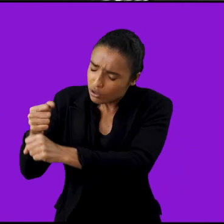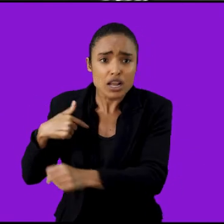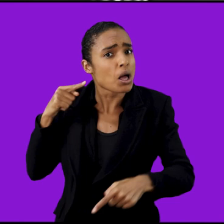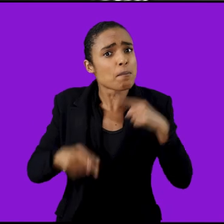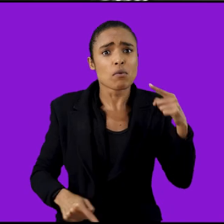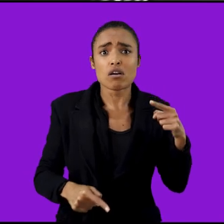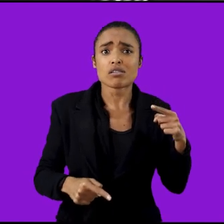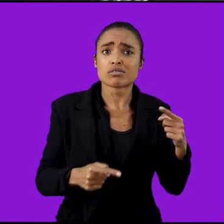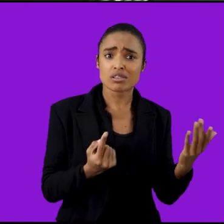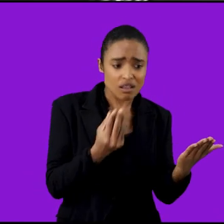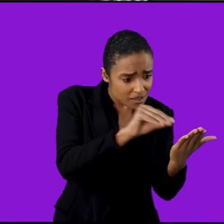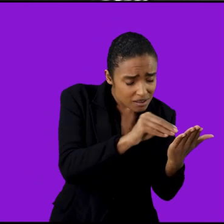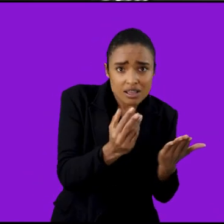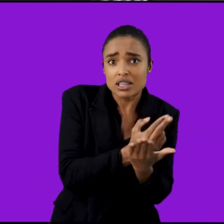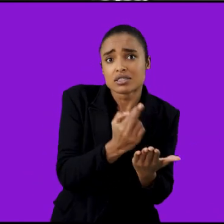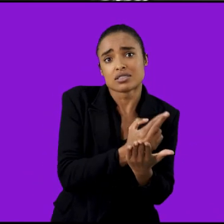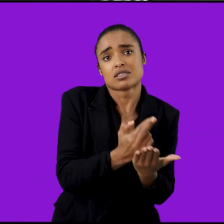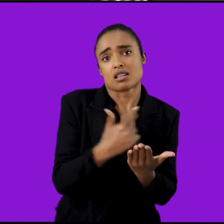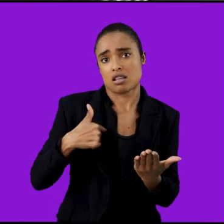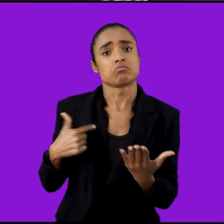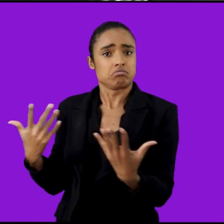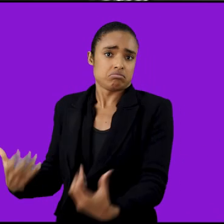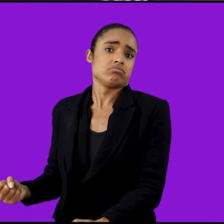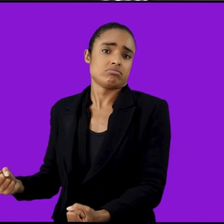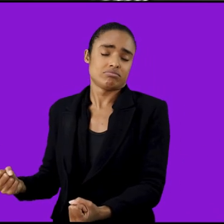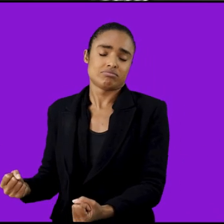desse lugar? Gente, eu mereço tá nesse lugar”, entendeu? Obrigada.